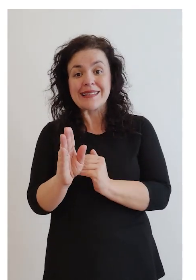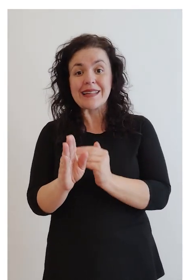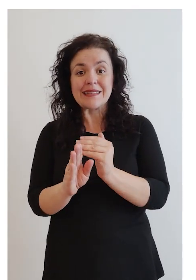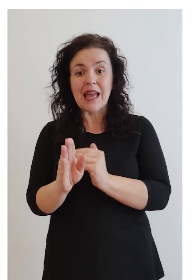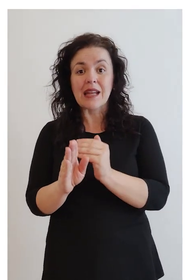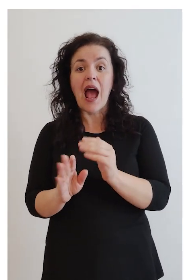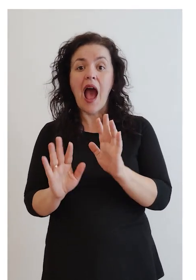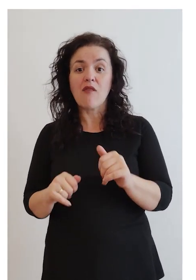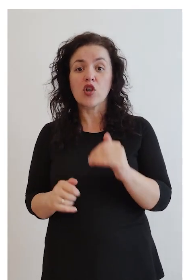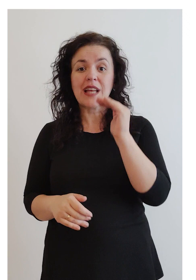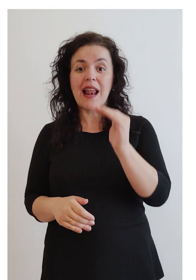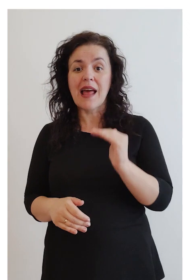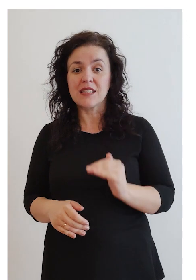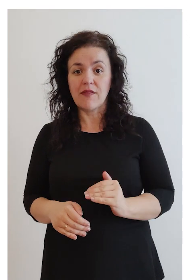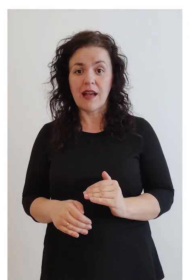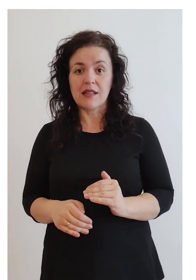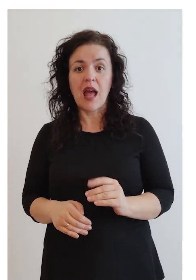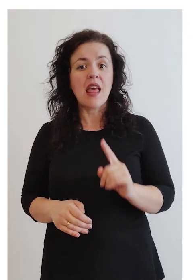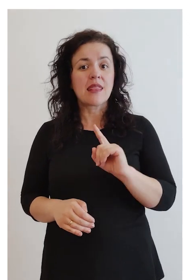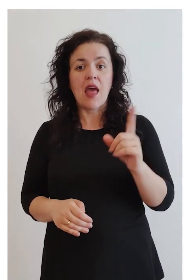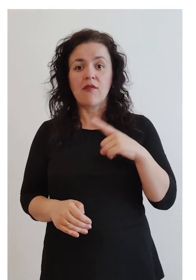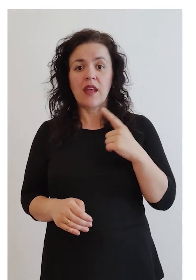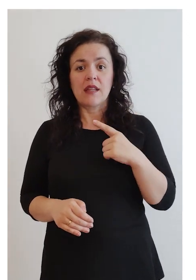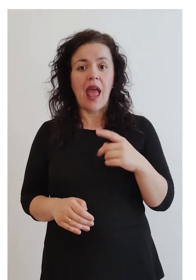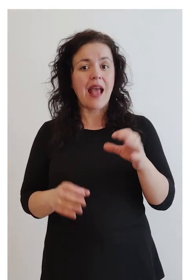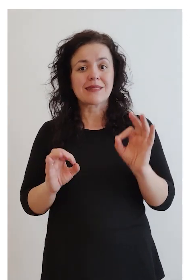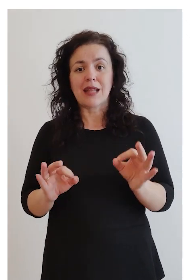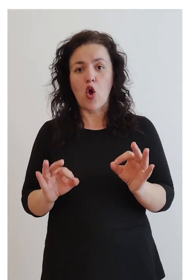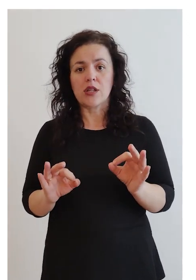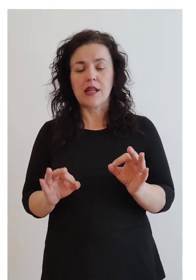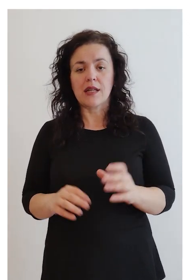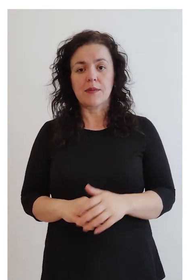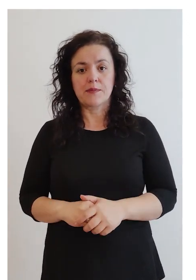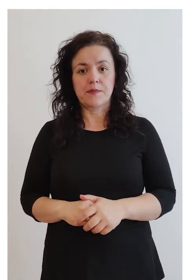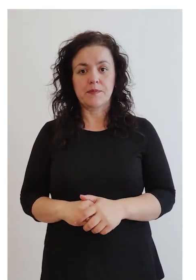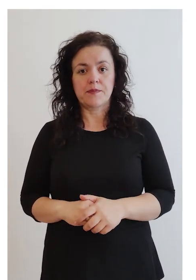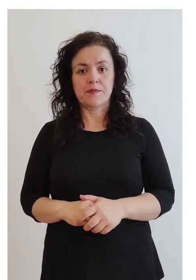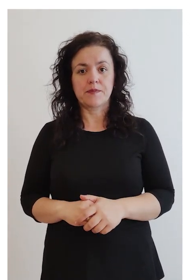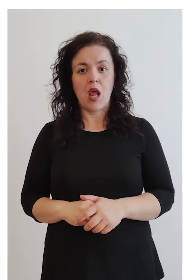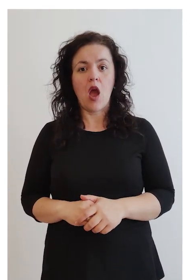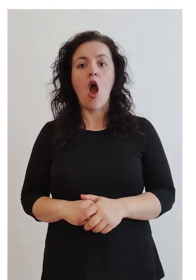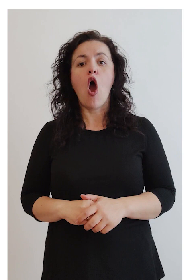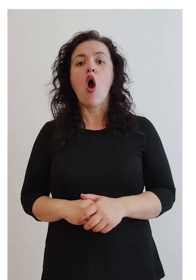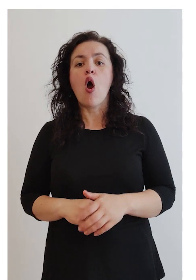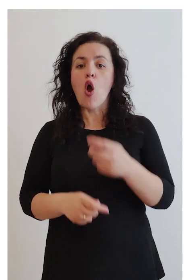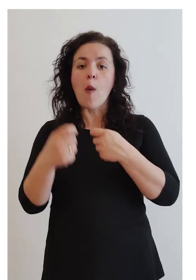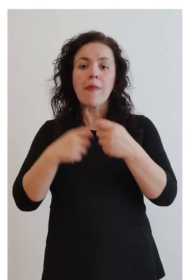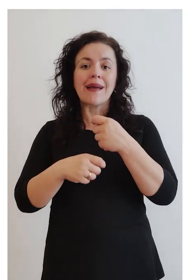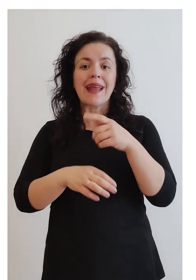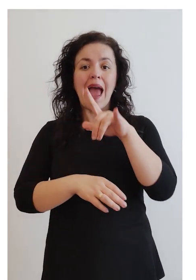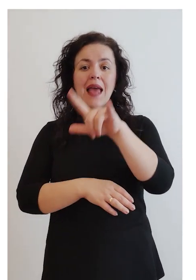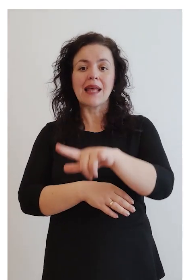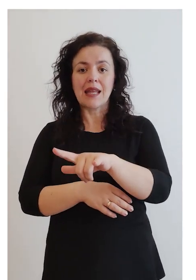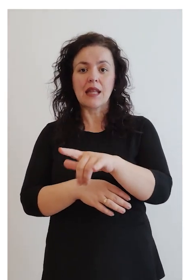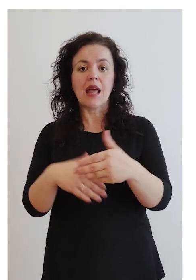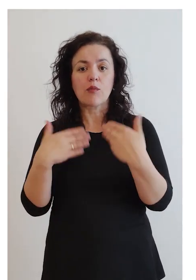Companiile aeriene trebuie să ofere băuturi răcoritoare și cazare acolo unde este cazul.